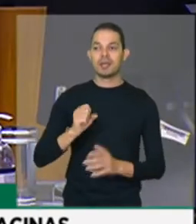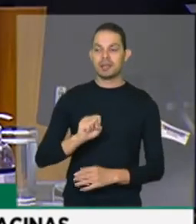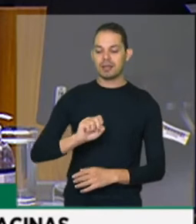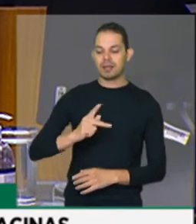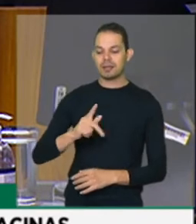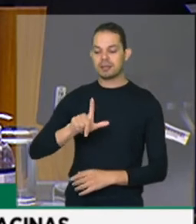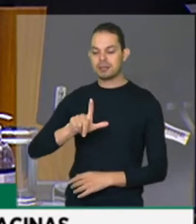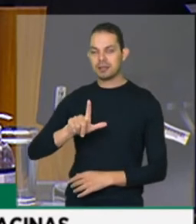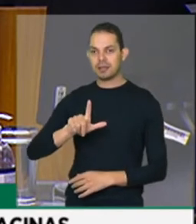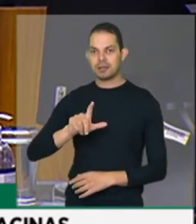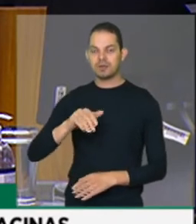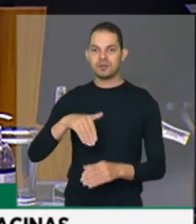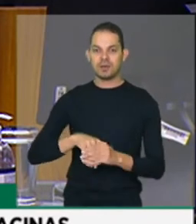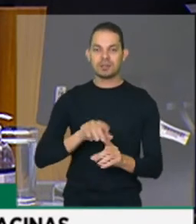CONTRA A RETIRADA DE PAUTA.